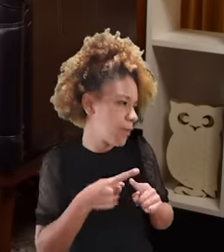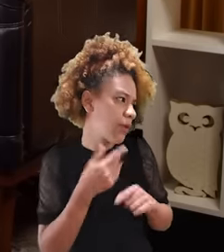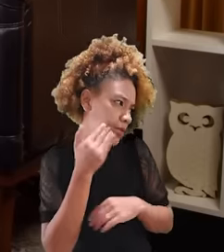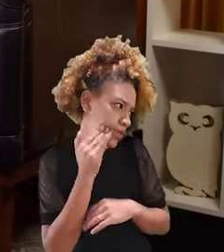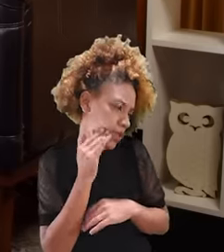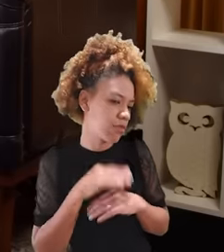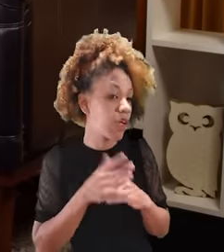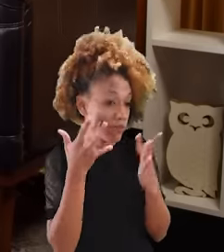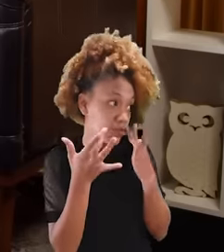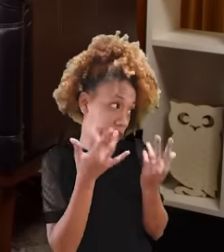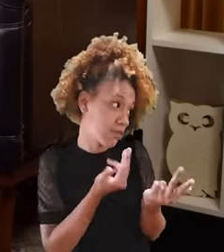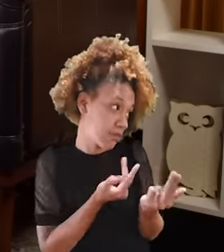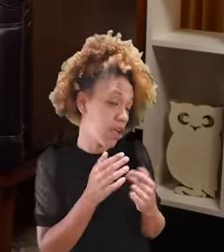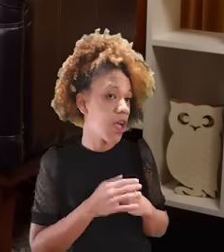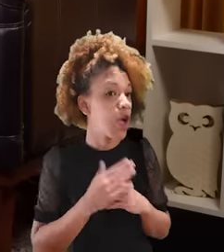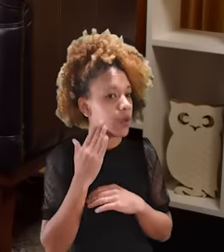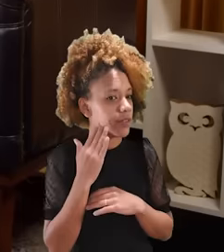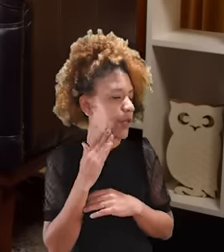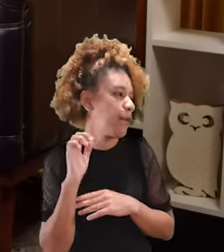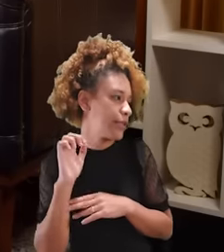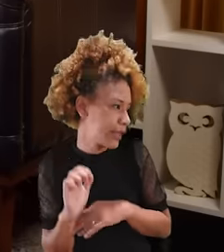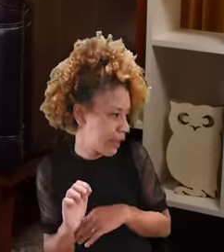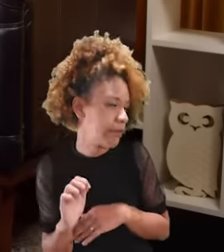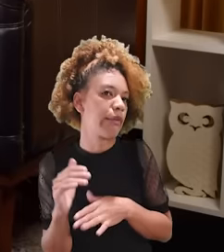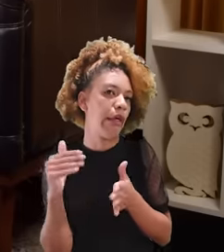por exemplo eu fiz teatro também eu sei que é uma coisa muito desque uma coisa muito às vezes